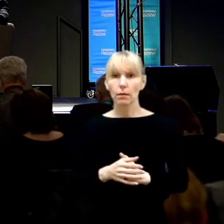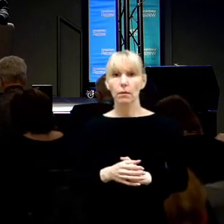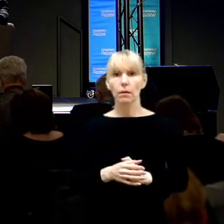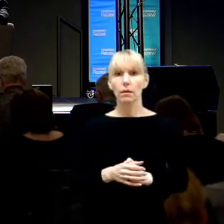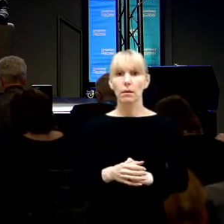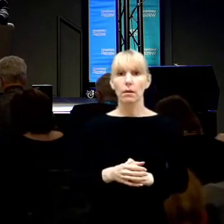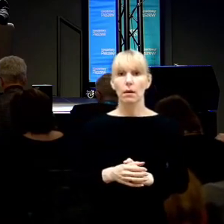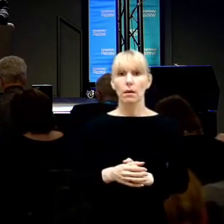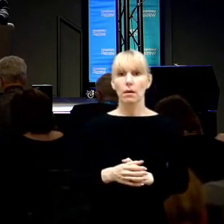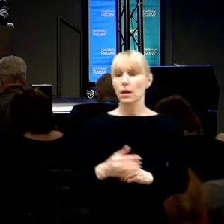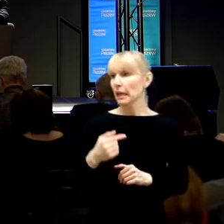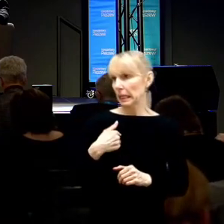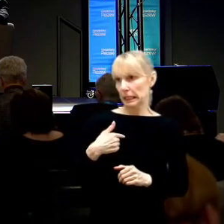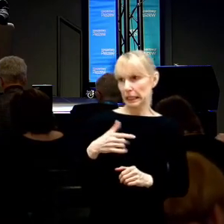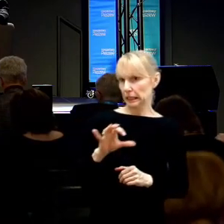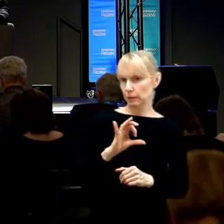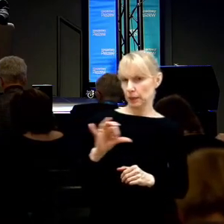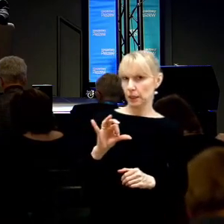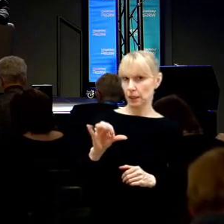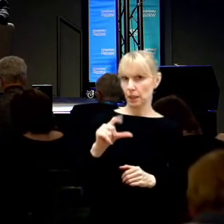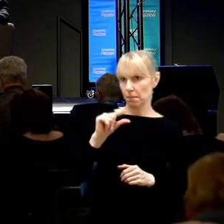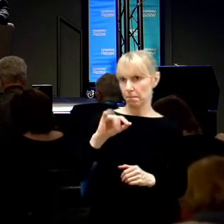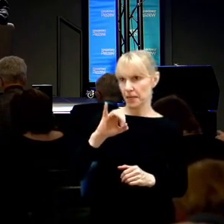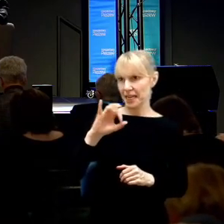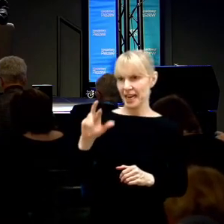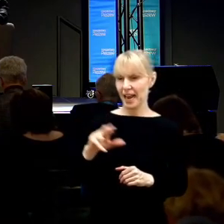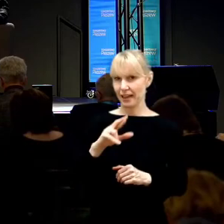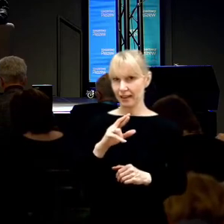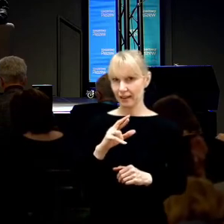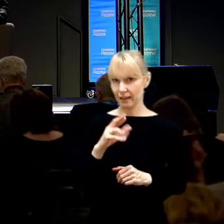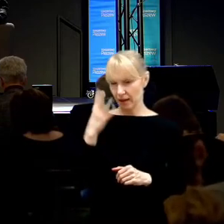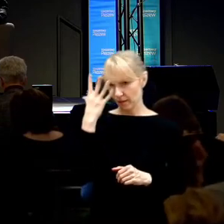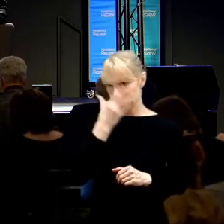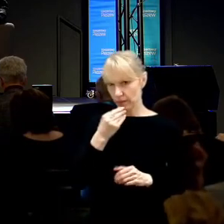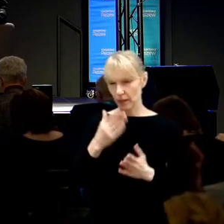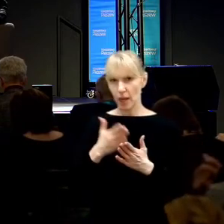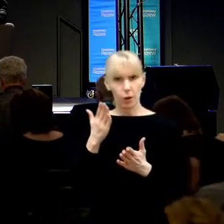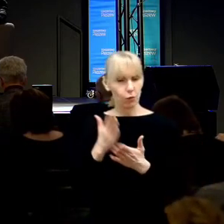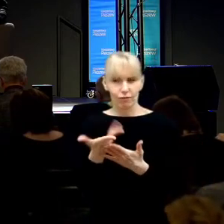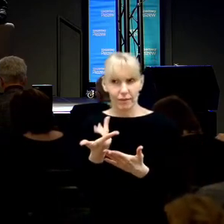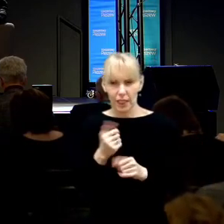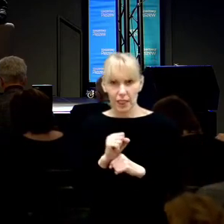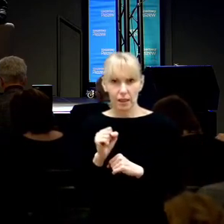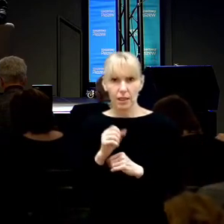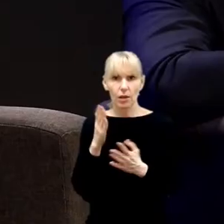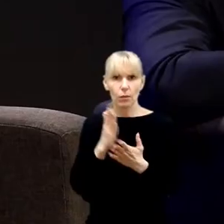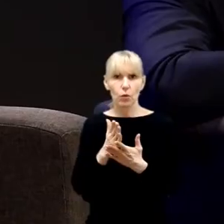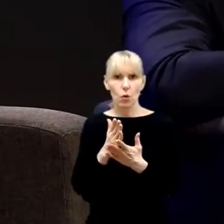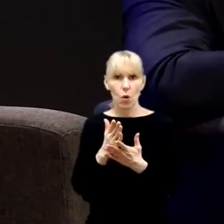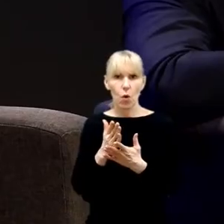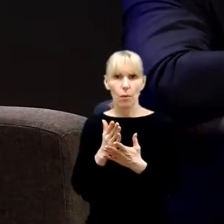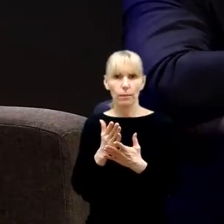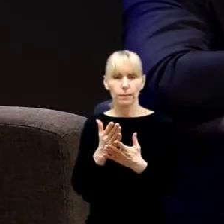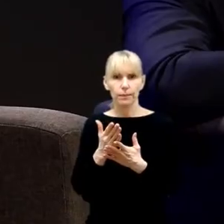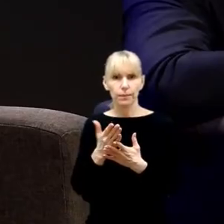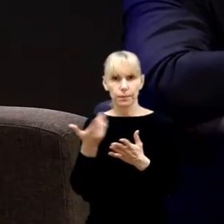ale ja już się posługiwałam takim wątkiem narracyjnym związanym z kulturą i z filmami na przykład